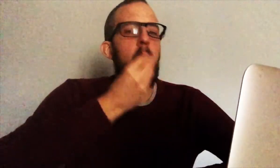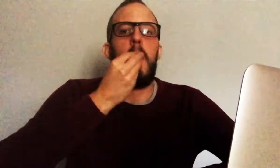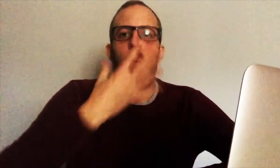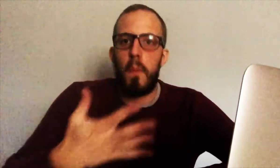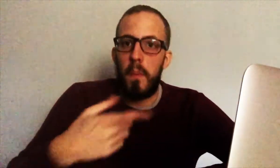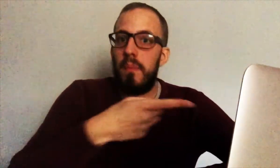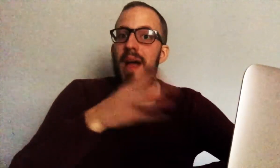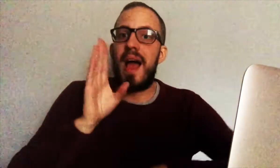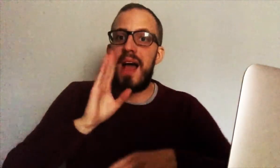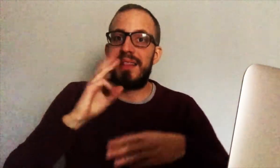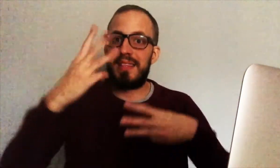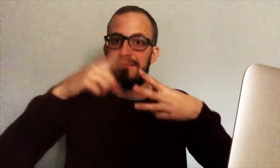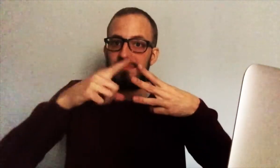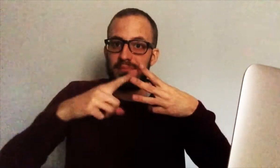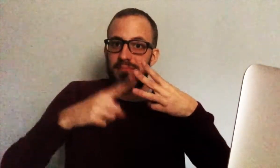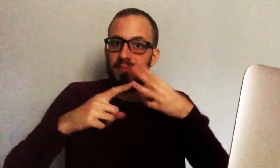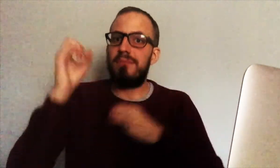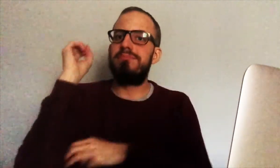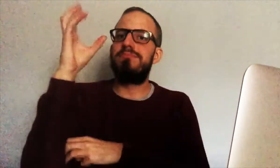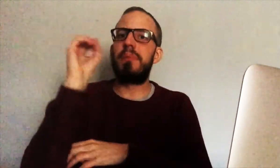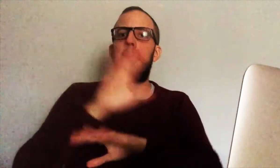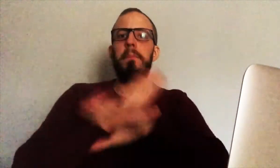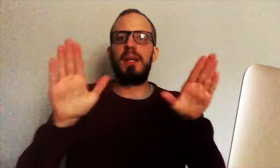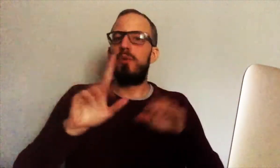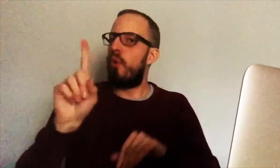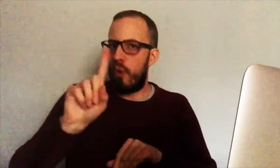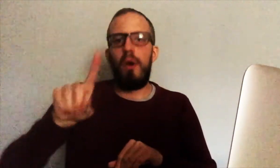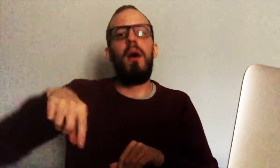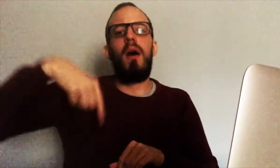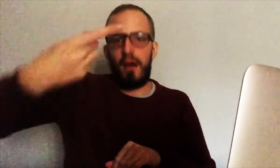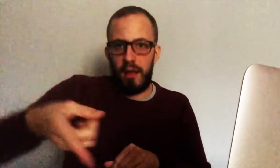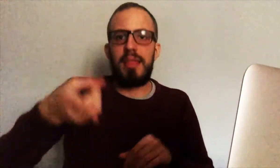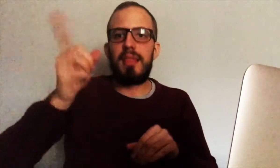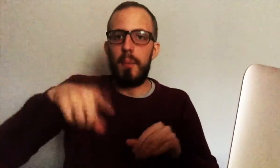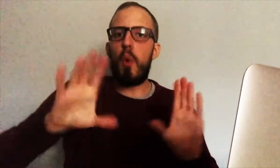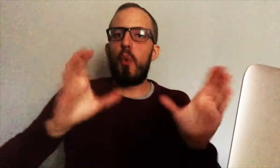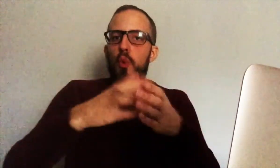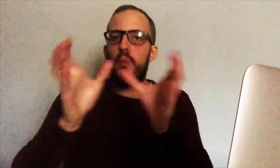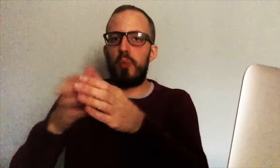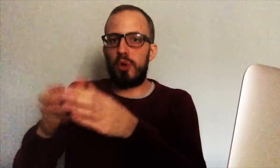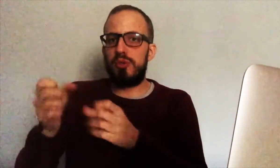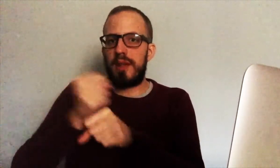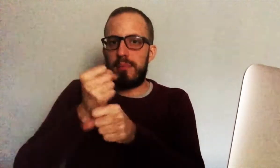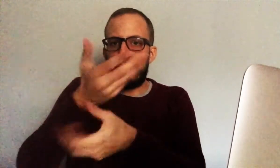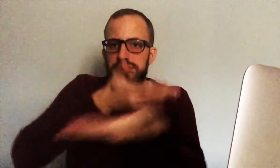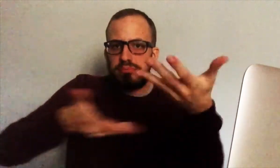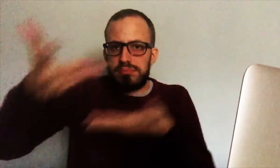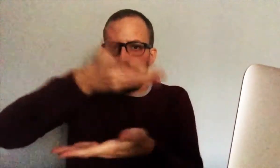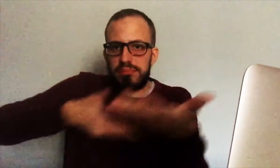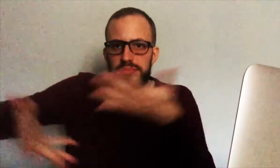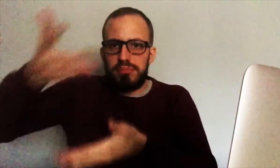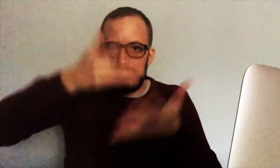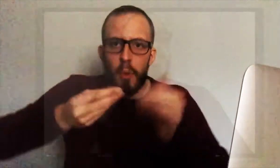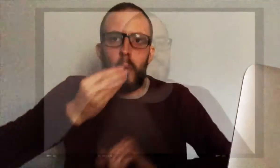¡Qué bien! Y no sólo habrá ponencias, sino también grupos de trabajo.